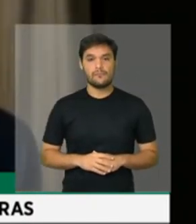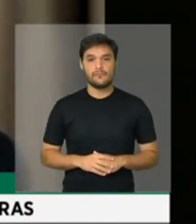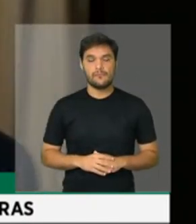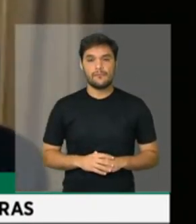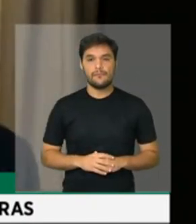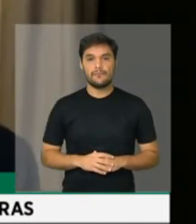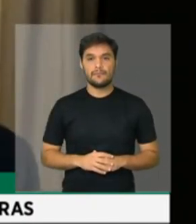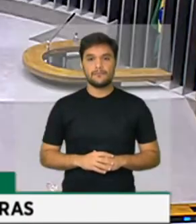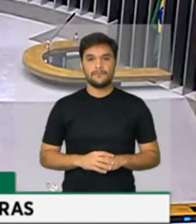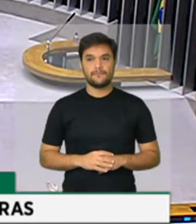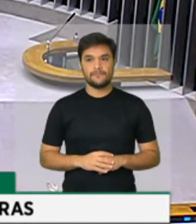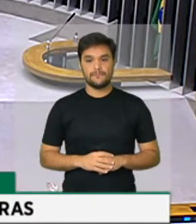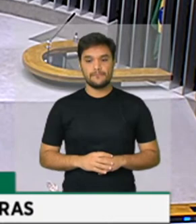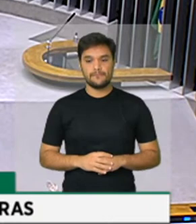EM CASA... ACESSO AO CELULAR... PORQUE PELA